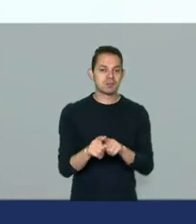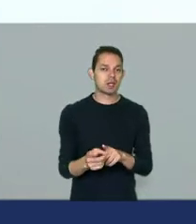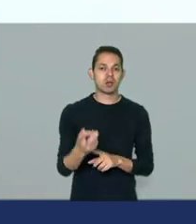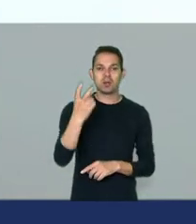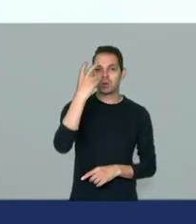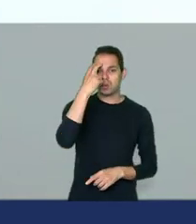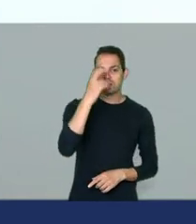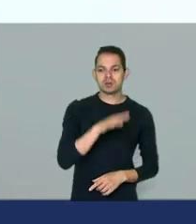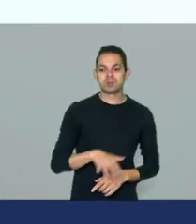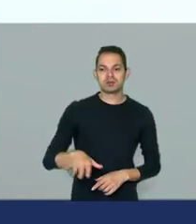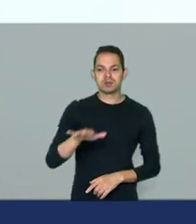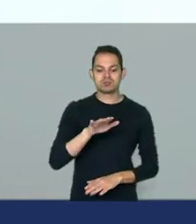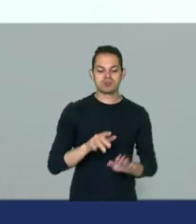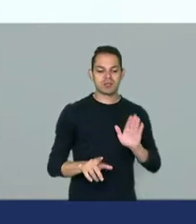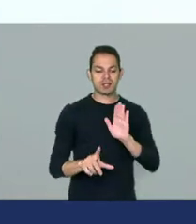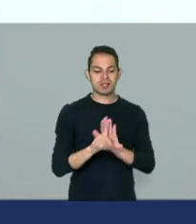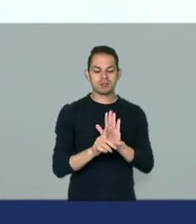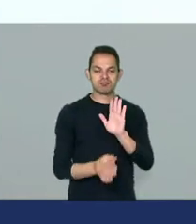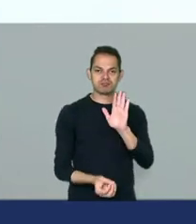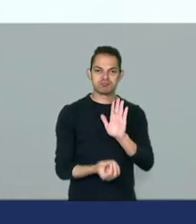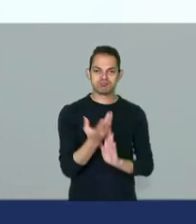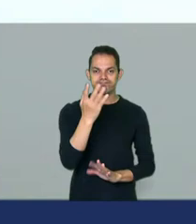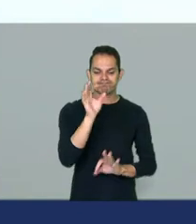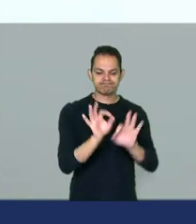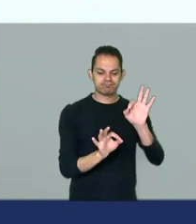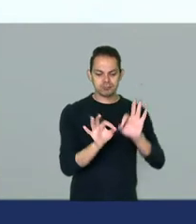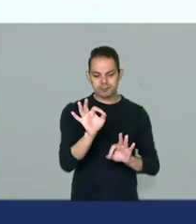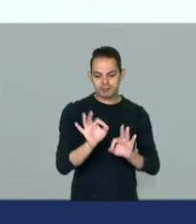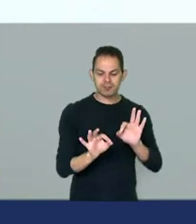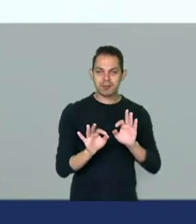PRODUÇÕES ARTÍSTICAS E CULTURAIS DE MANEIRA GERAL. É UMA LEI QUE ESTÁ ESTRUTURADA COM A CAPACITAÇÃO DOS